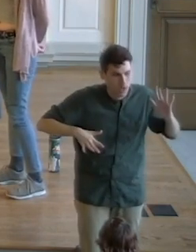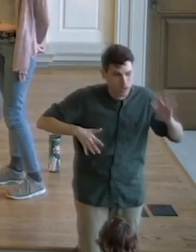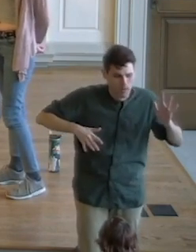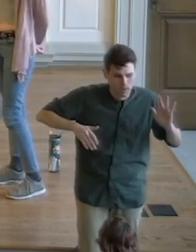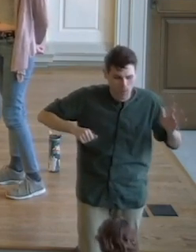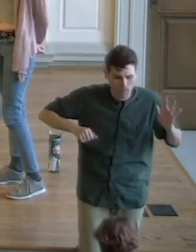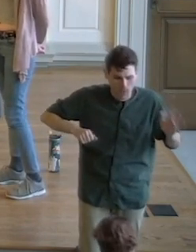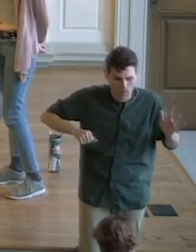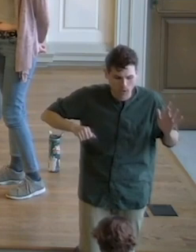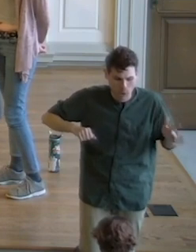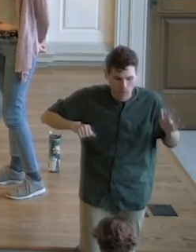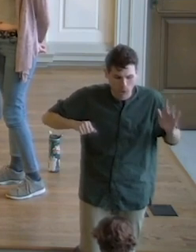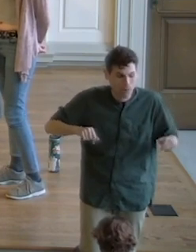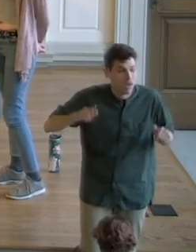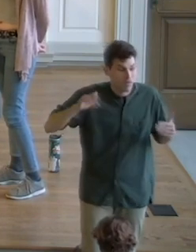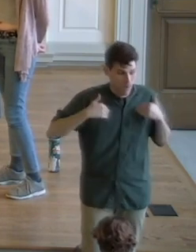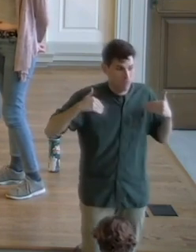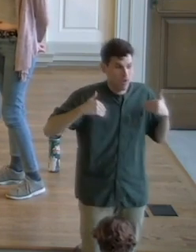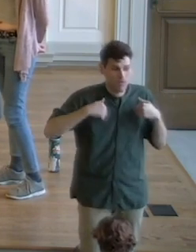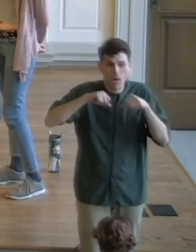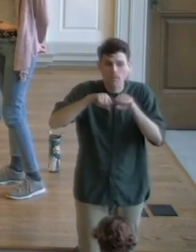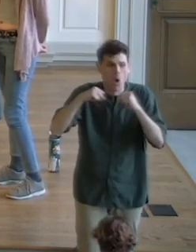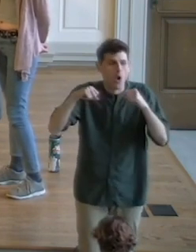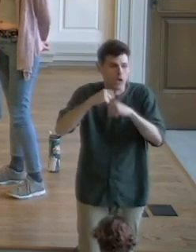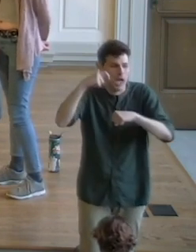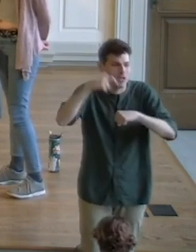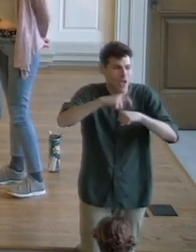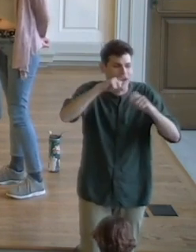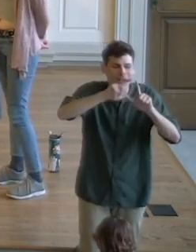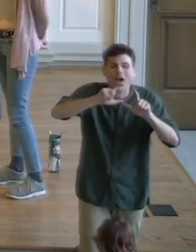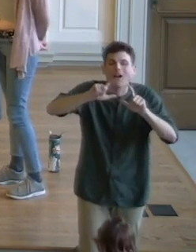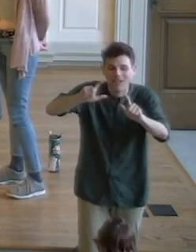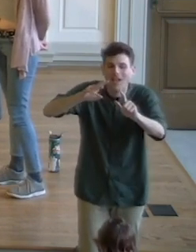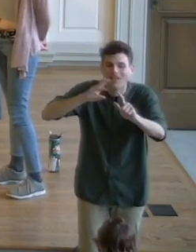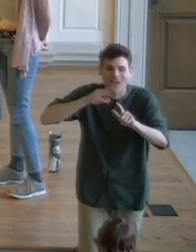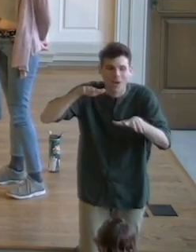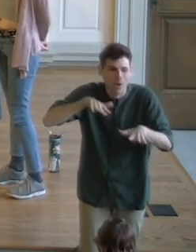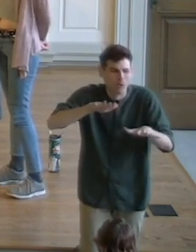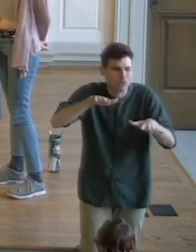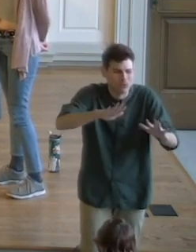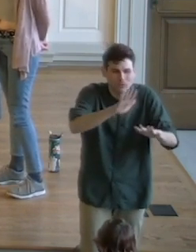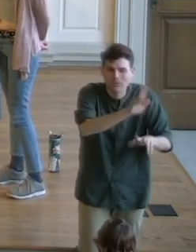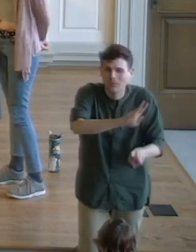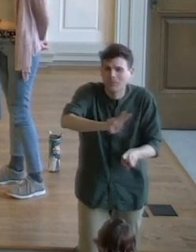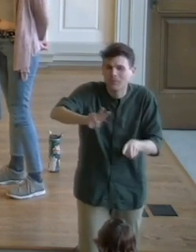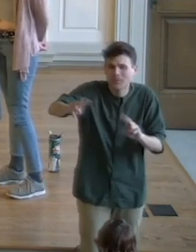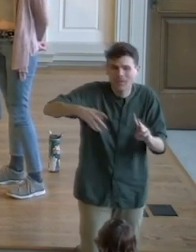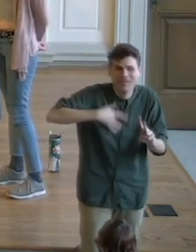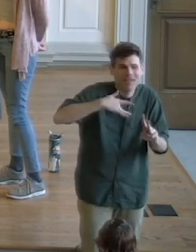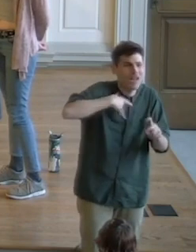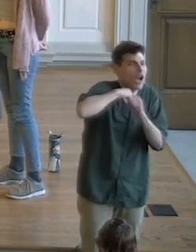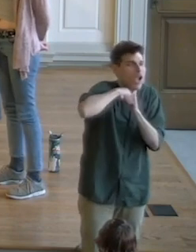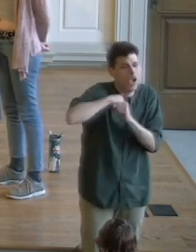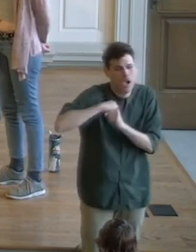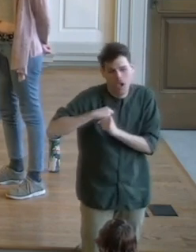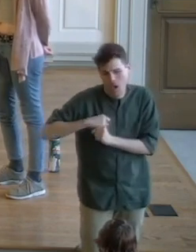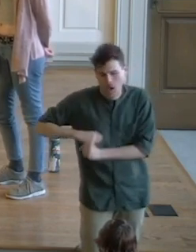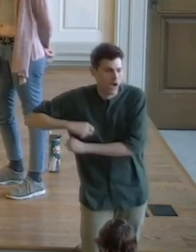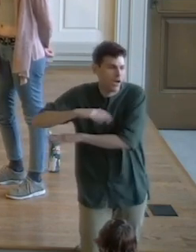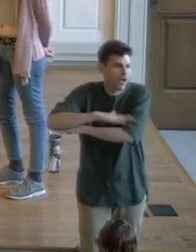Hay una torre de reloj rota en el océano Sosteniéndome debajo de la mesa